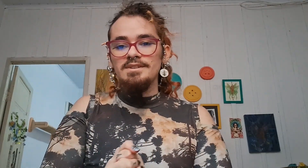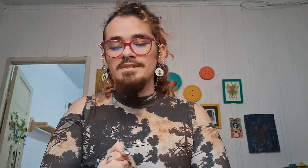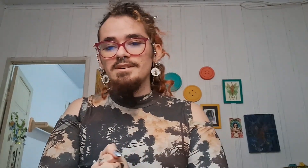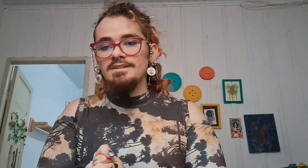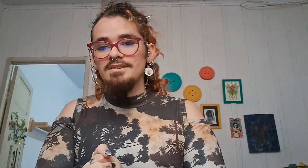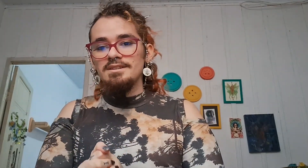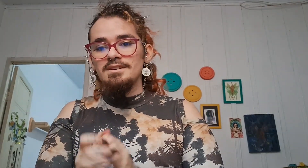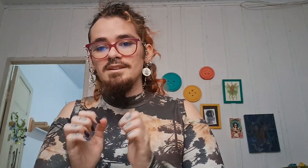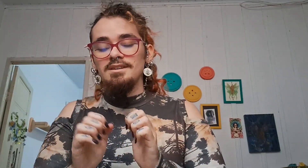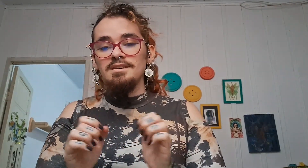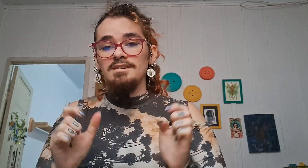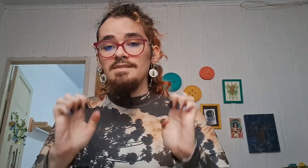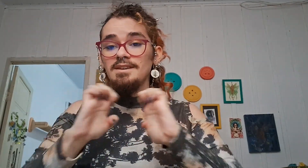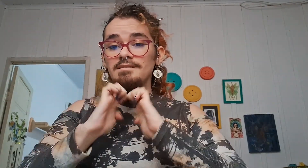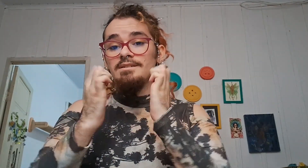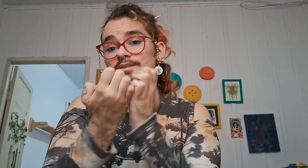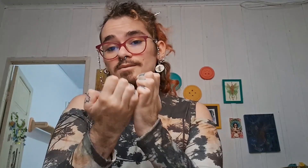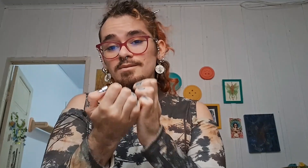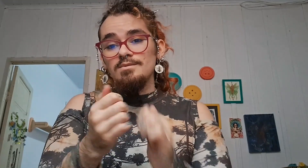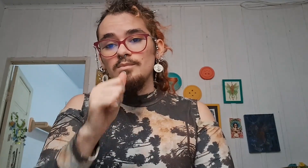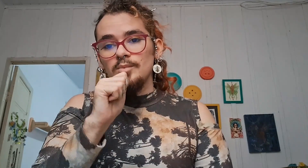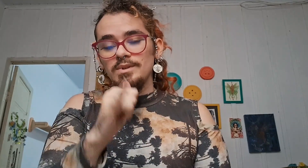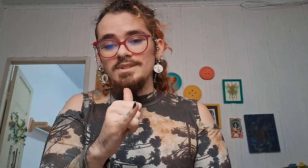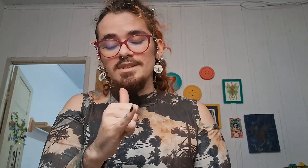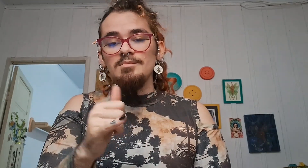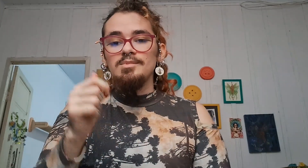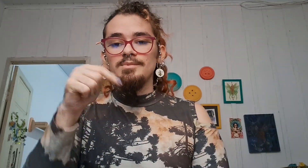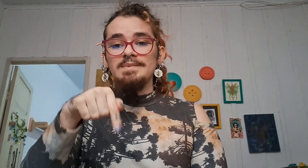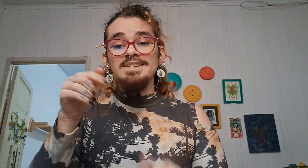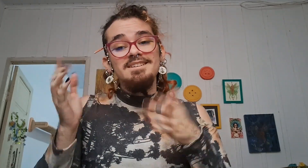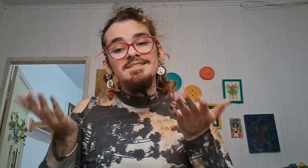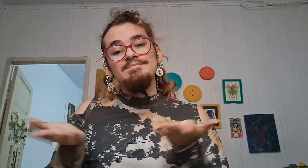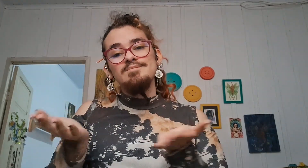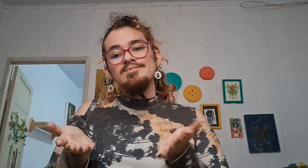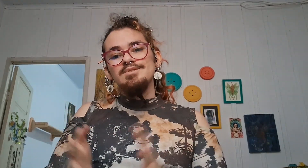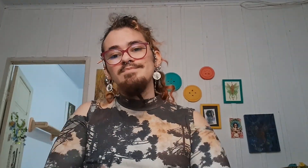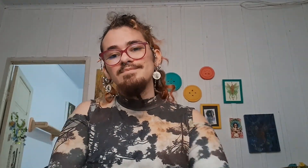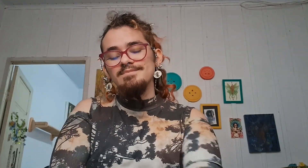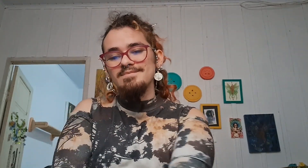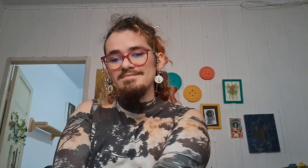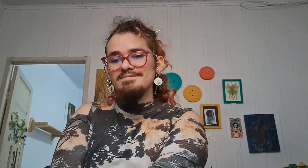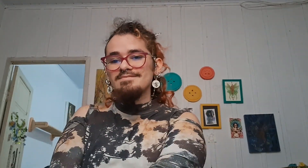e ir em eventos como esse aqui hoje